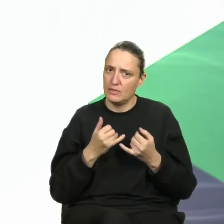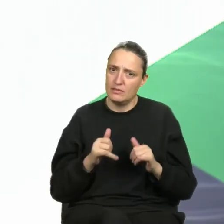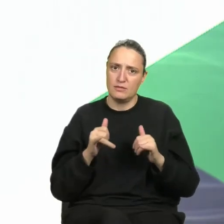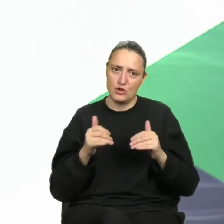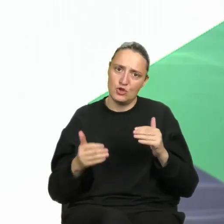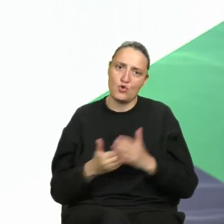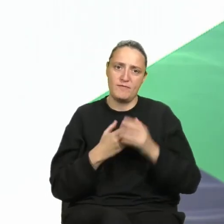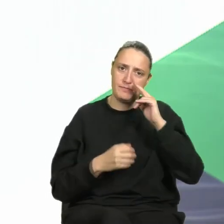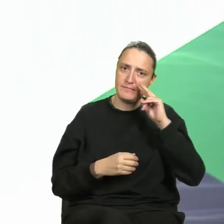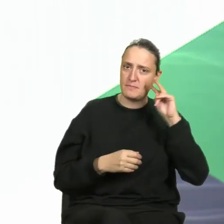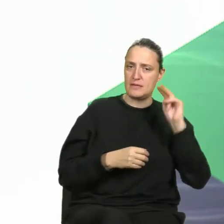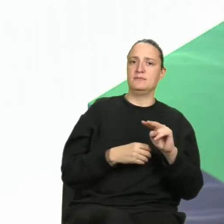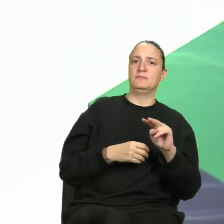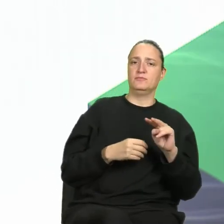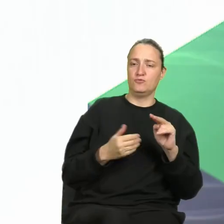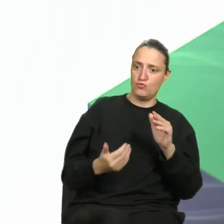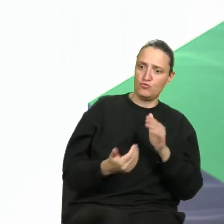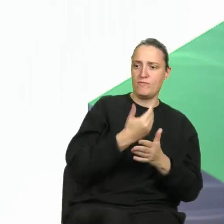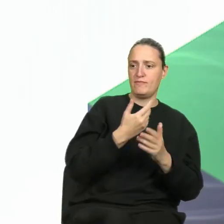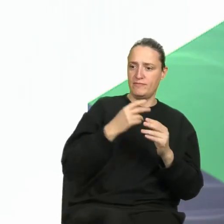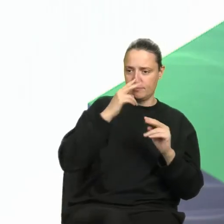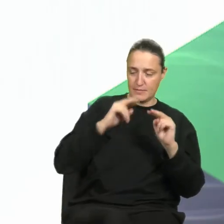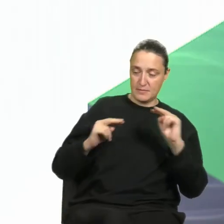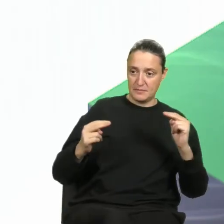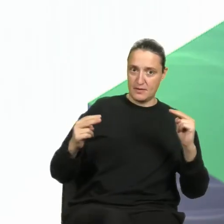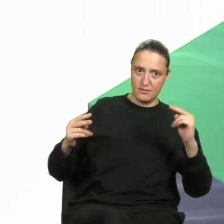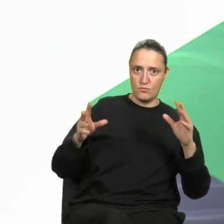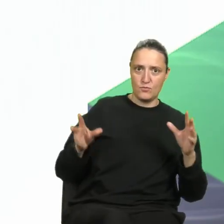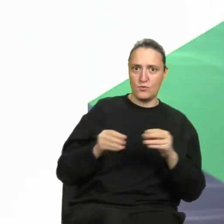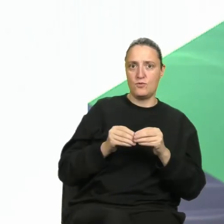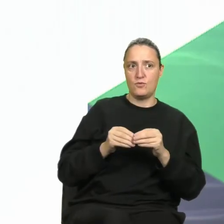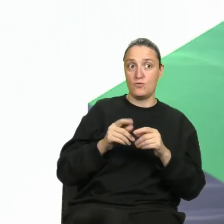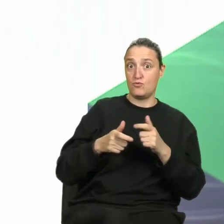i przyjrzeć się temu inaczej, stworzyć rozwiązanie, którego jeszcze nie ma.